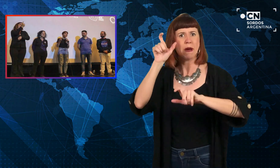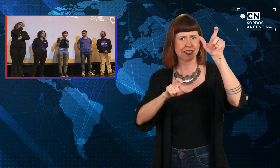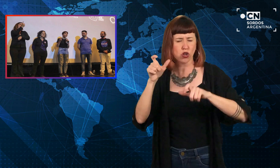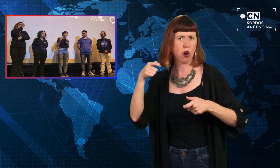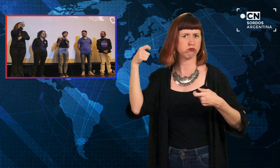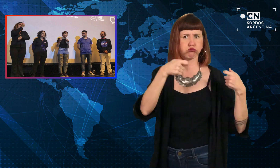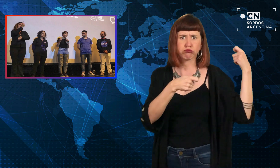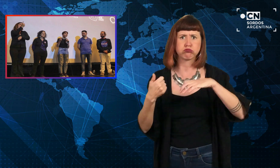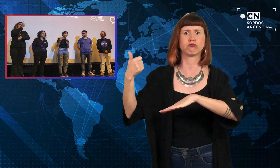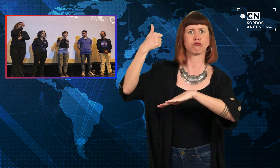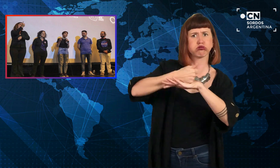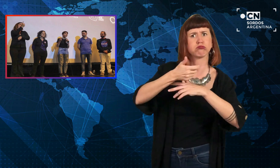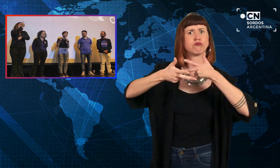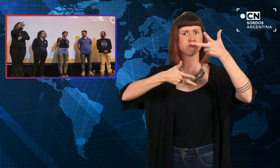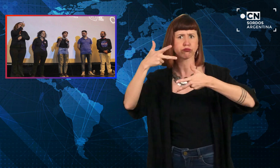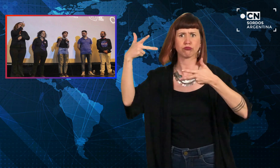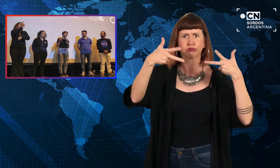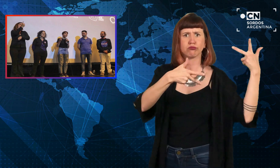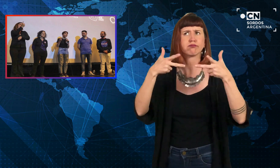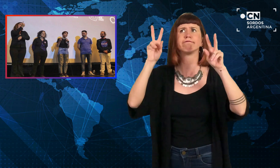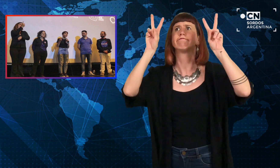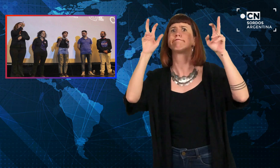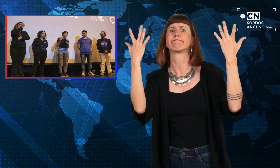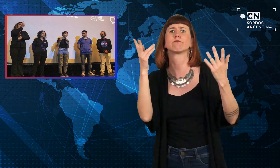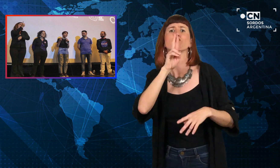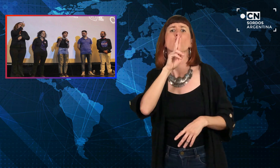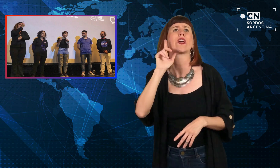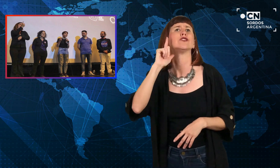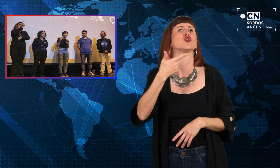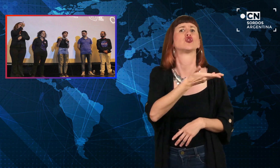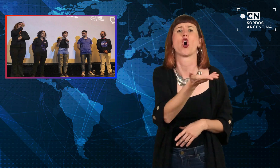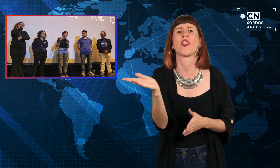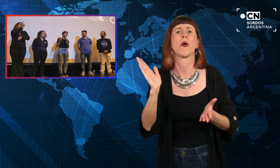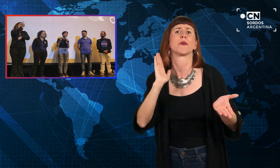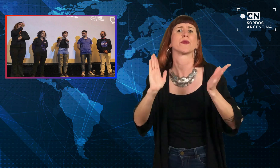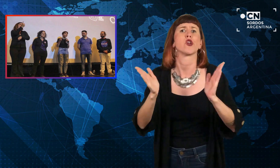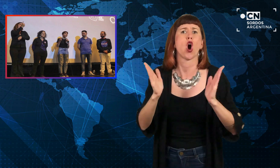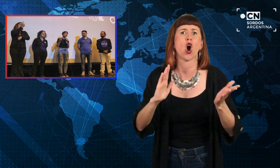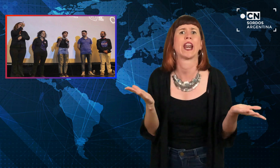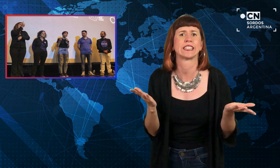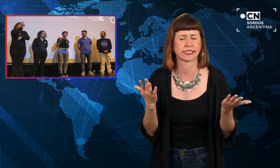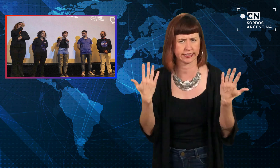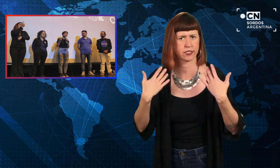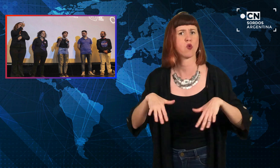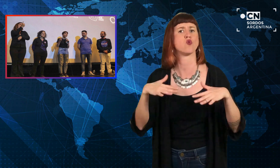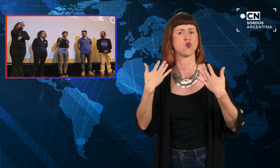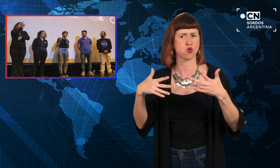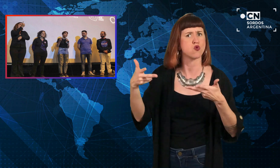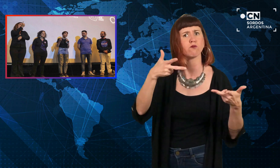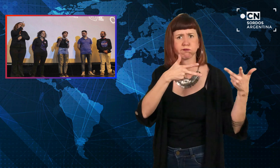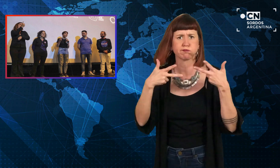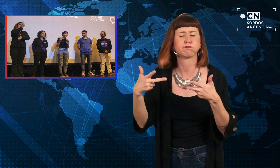abordaje de violencias contra mujeres sordas.